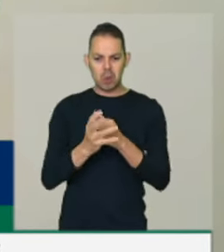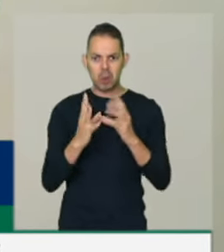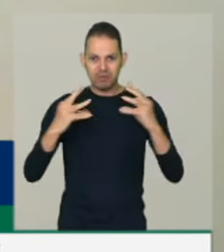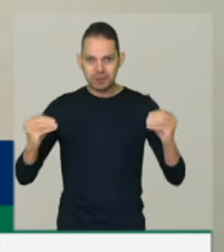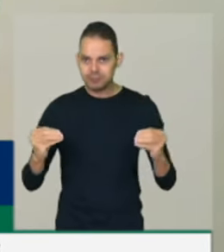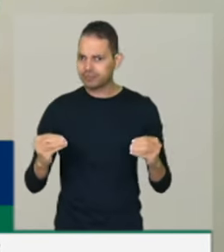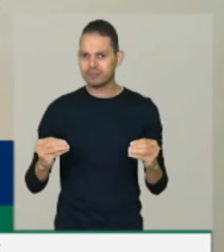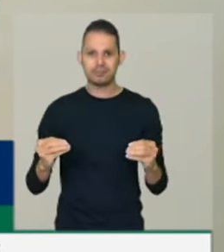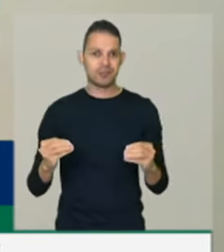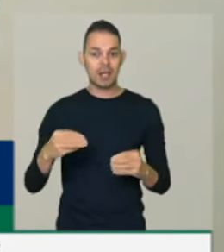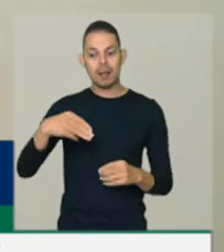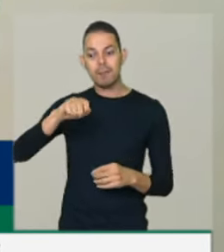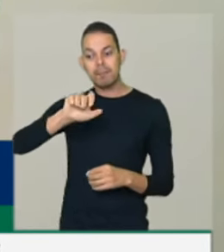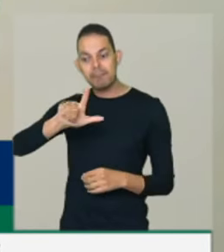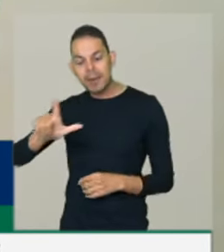GRANDE? FAZENDO CONTAS, QUE 85% DE QUEM SE CONTAMINA